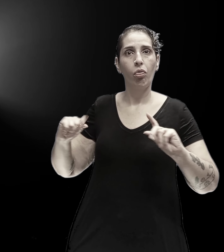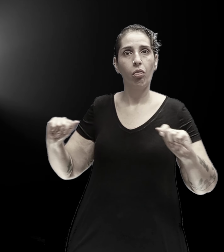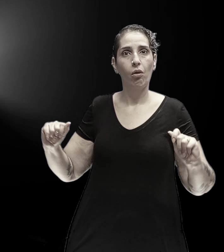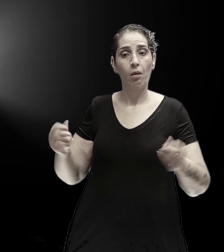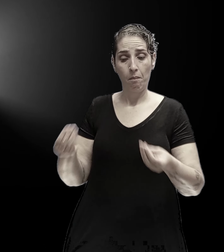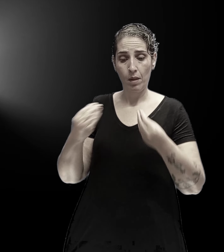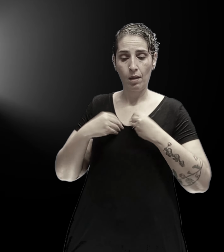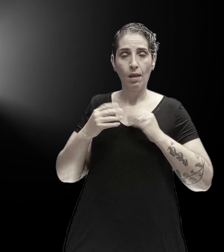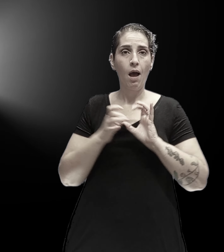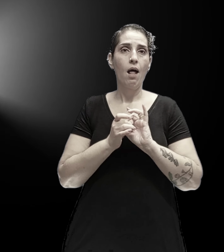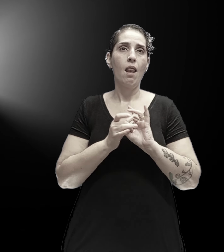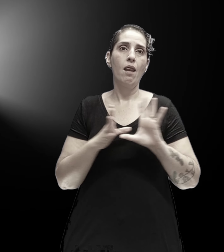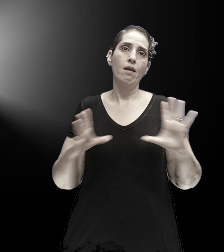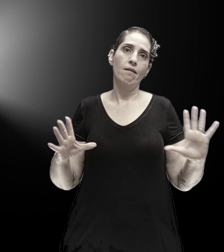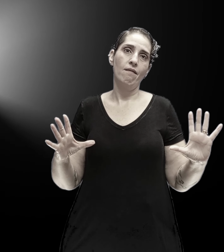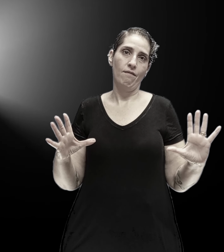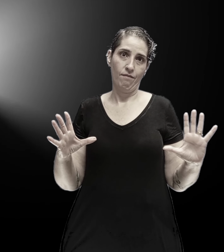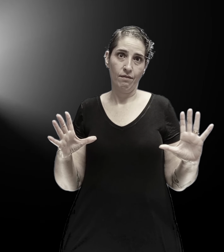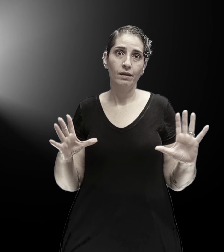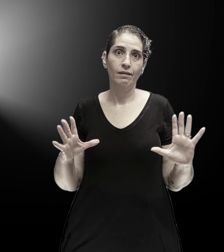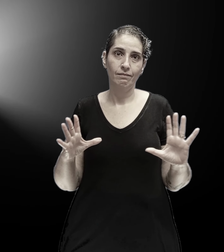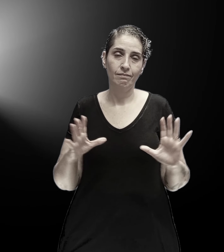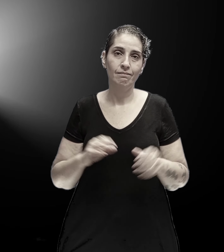e nos liberta de sua tirania.